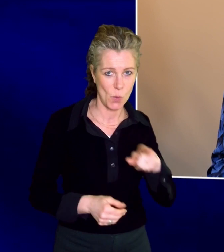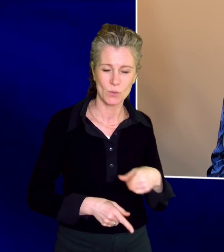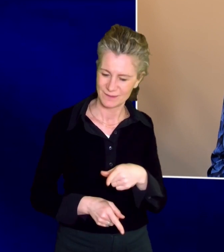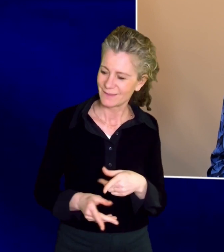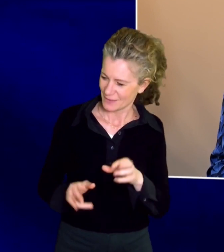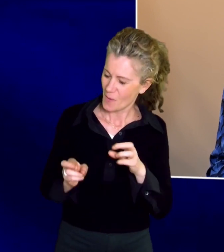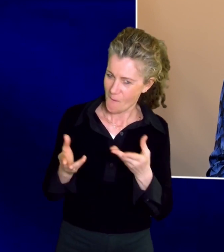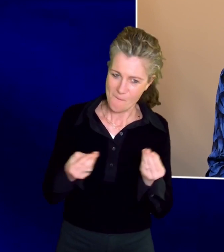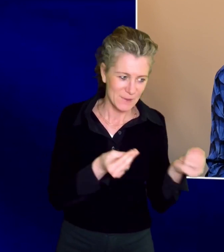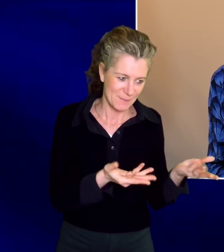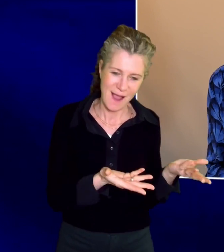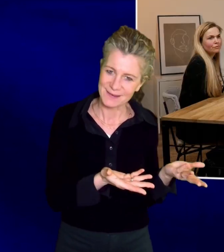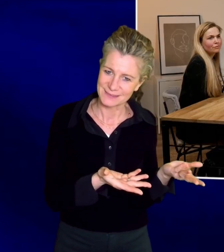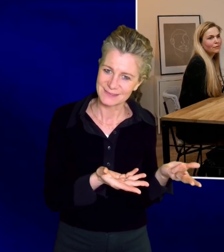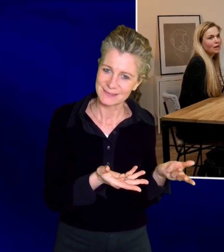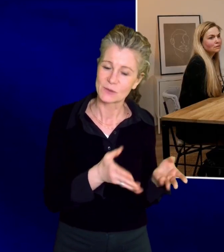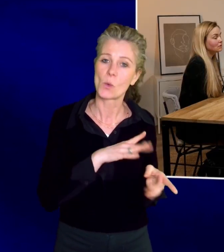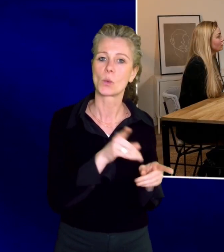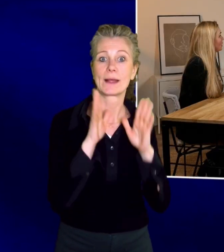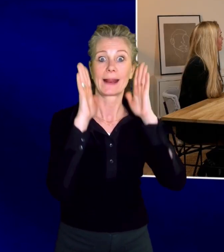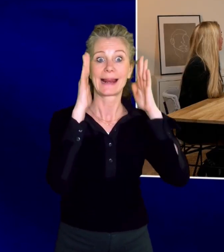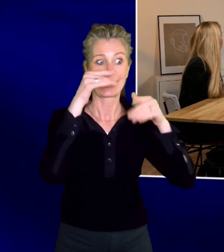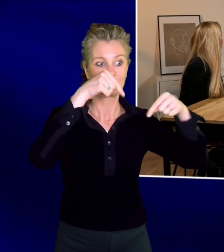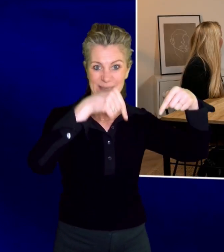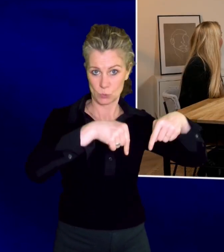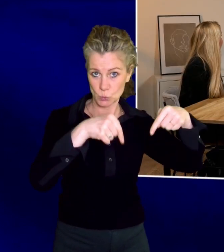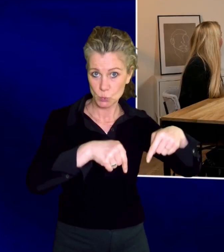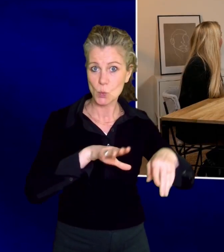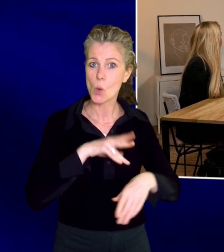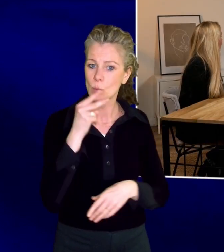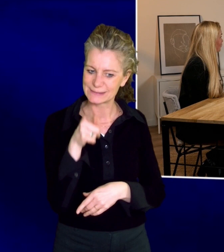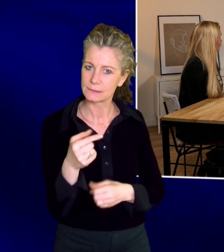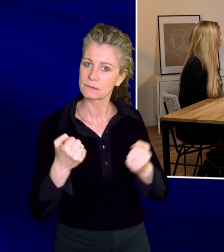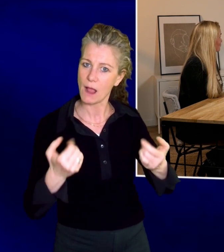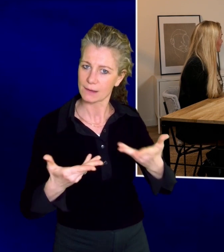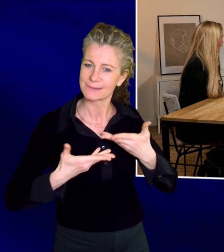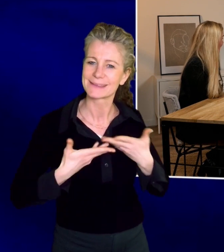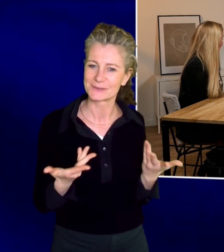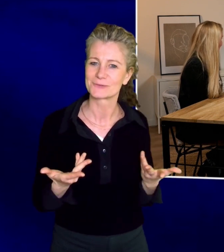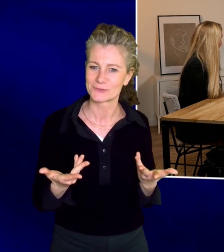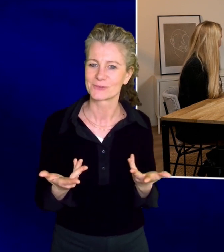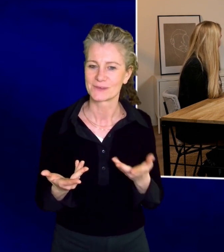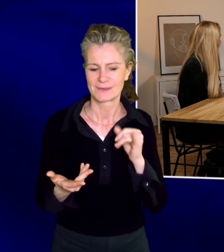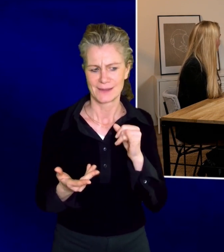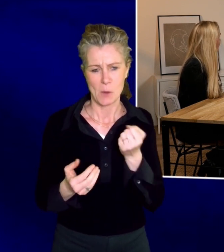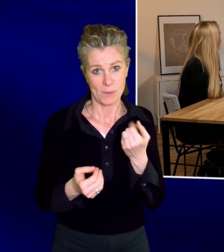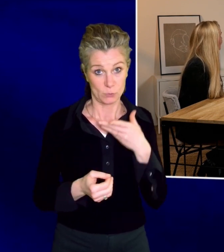'Leven in het nu' zie ik ook. -Ja, is heel belangrijk. Waarom? -Omdat de toekomst is eng. Ik durf er niet zo goed aan.